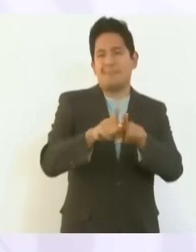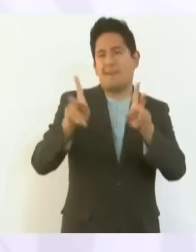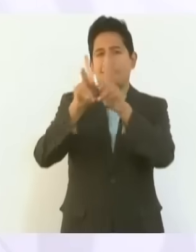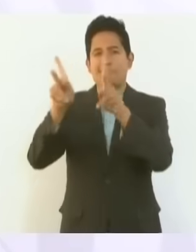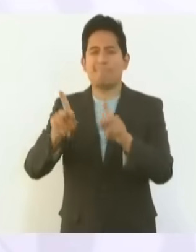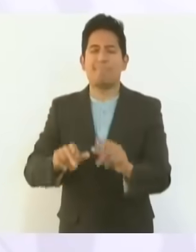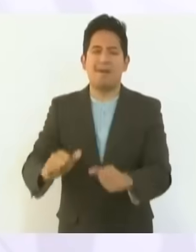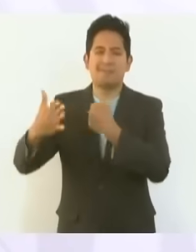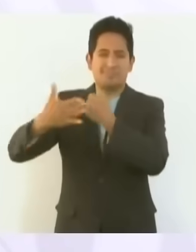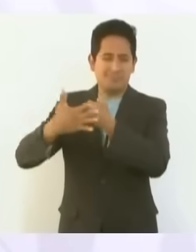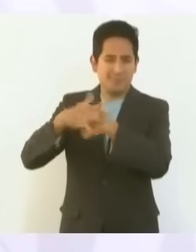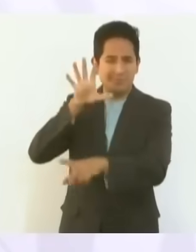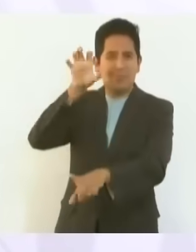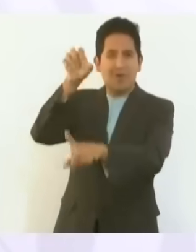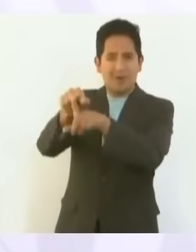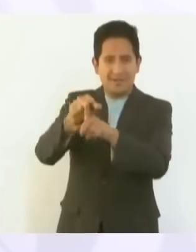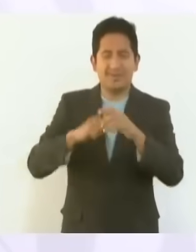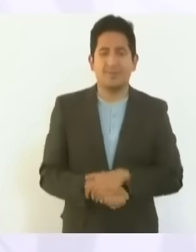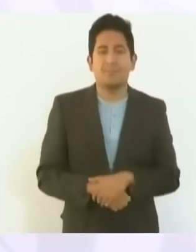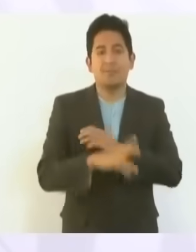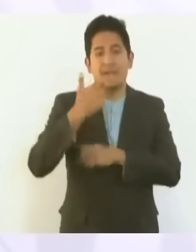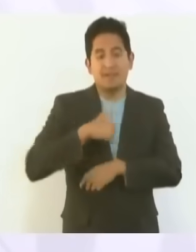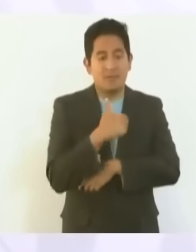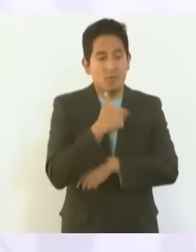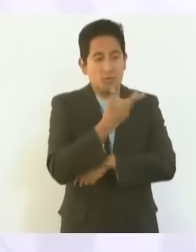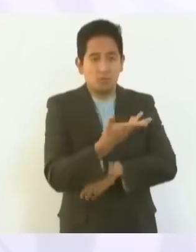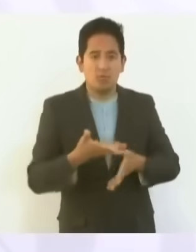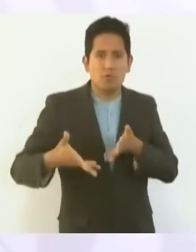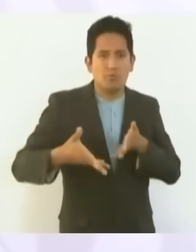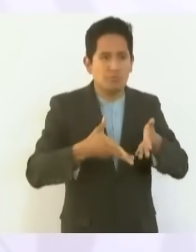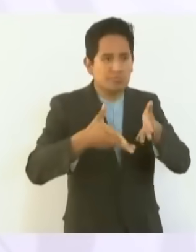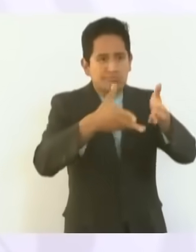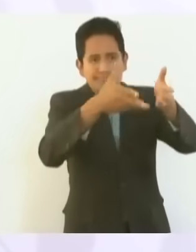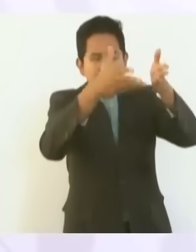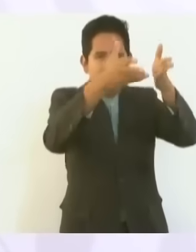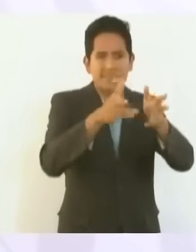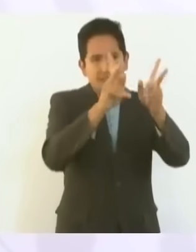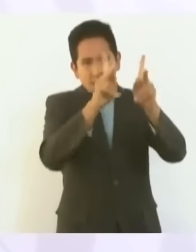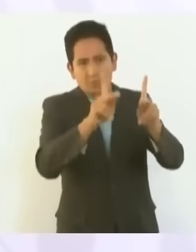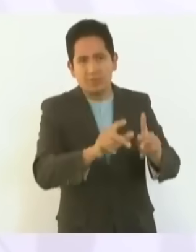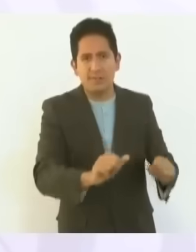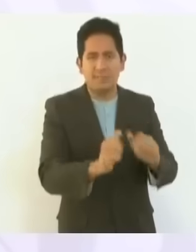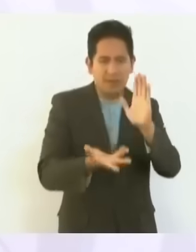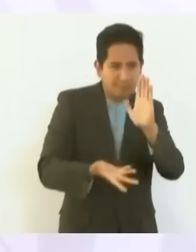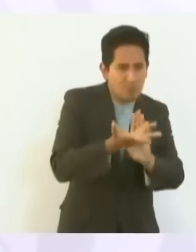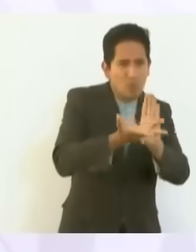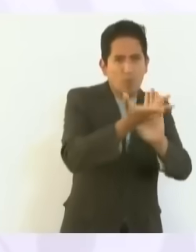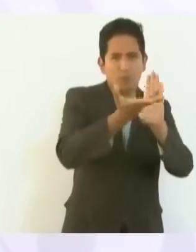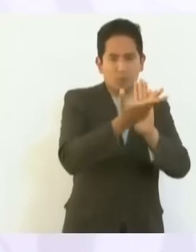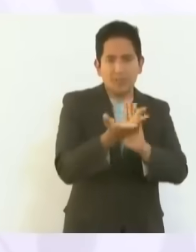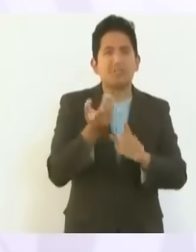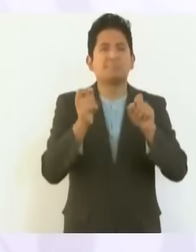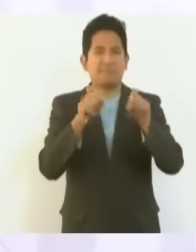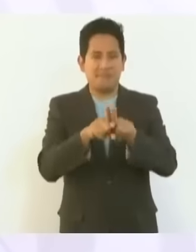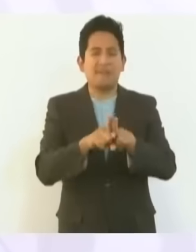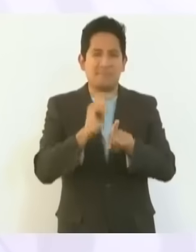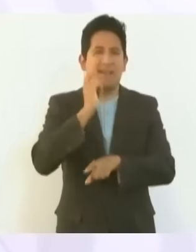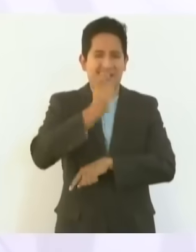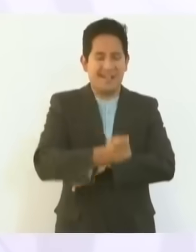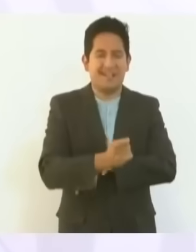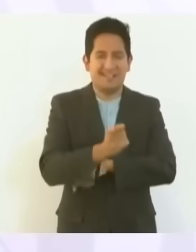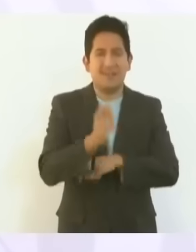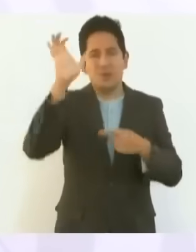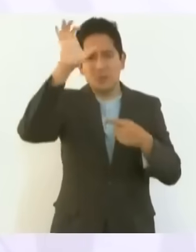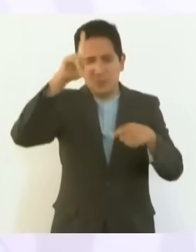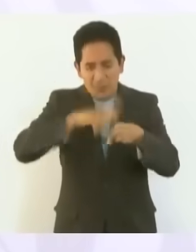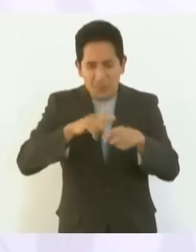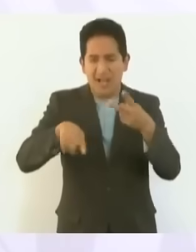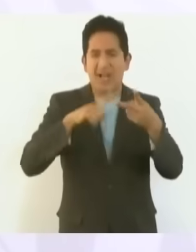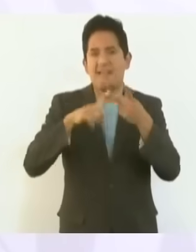que construir senderos de paz en la ciudad significa también cultura, deporte y atención a